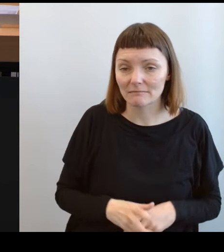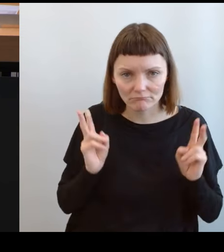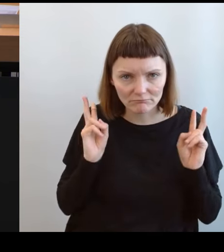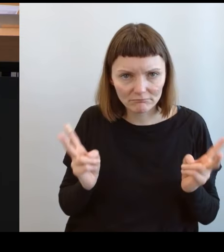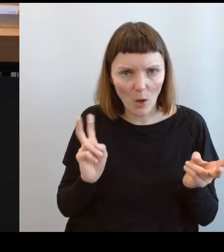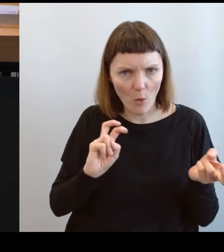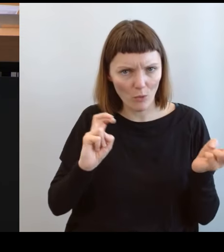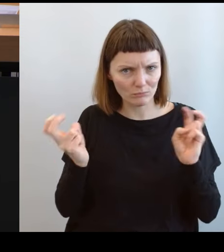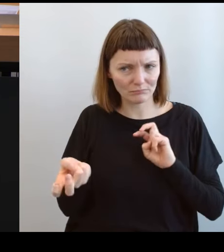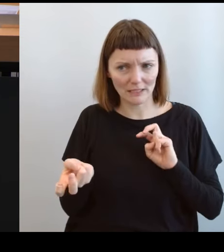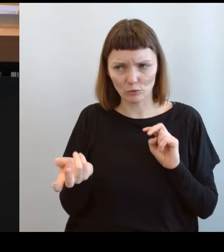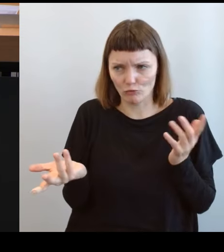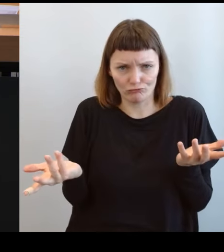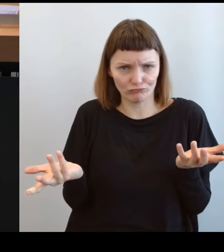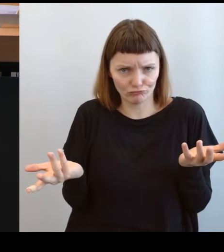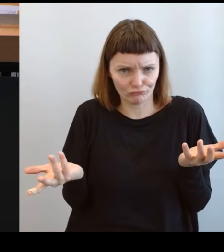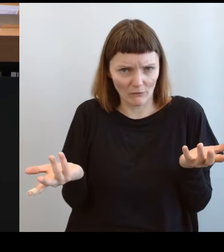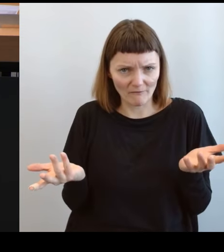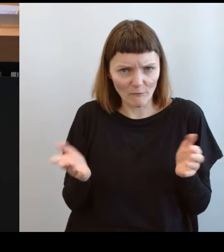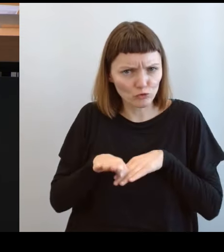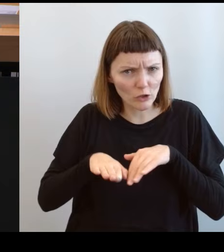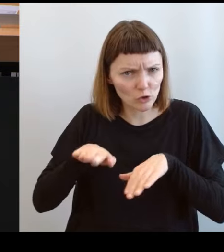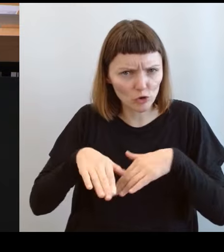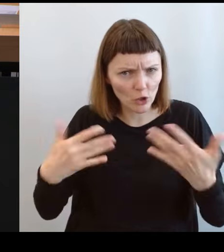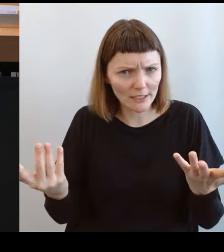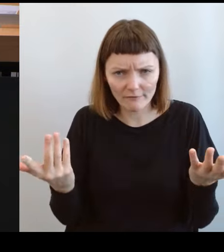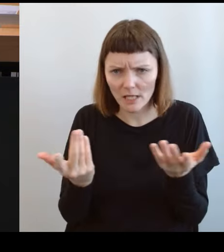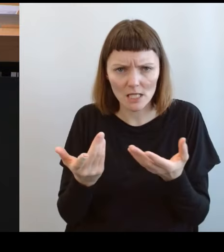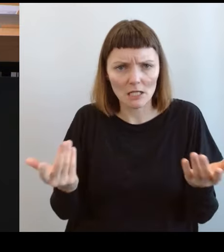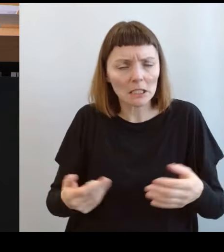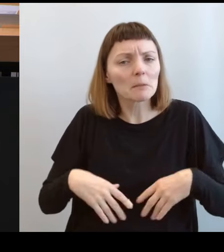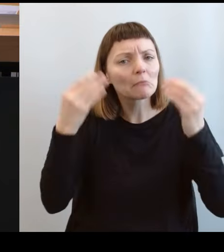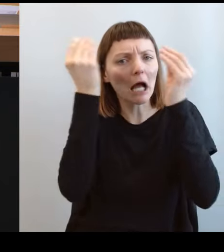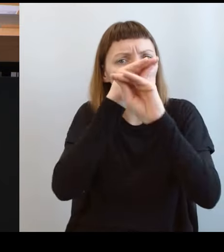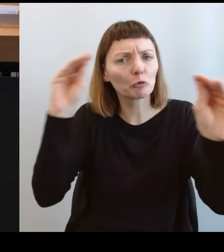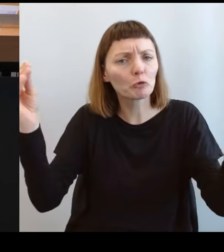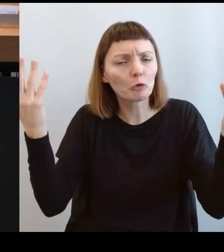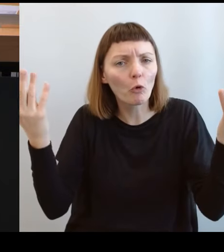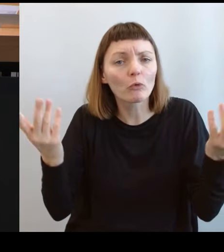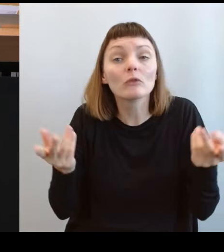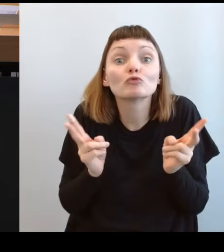Es gibt Ankündigungen der Arbeitssenatorin, die ich richtig finde in der Presse. Es gibt die Forderung danach,